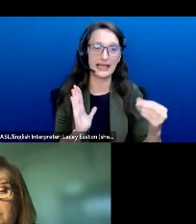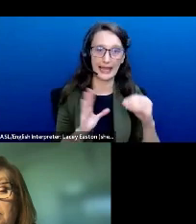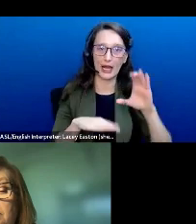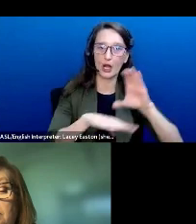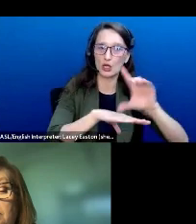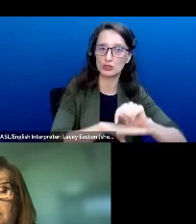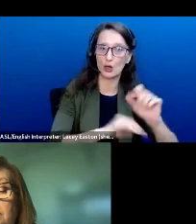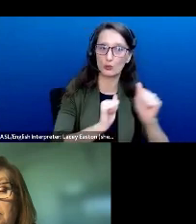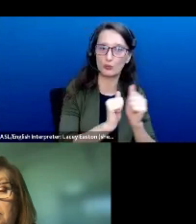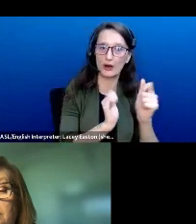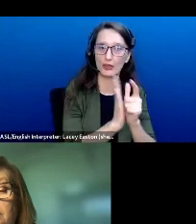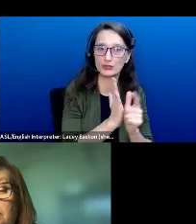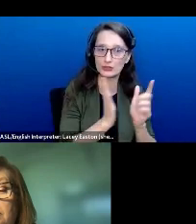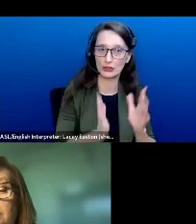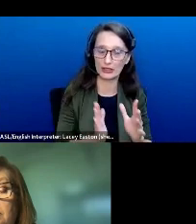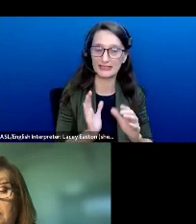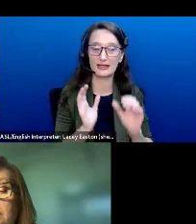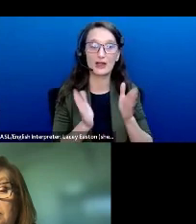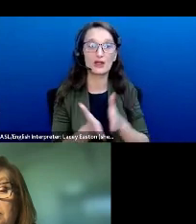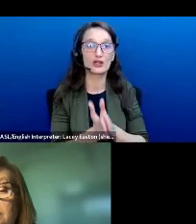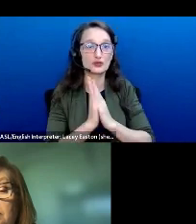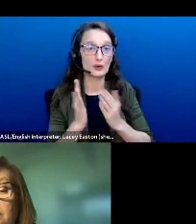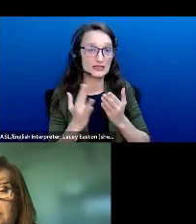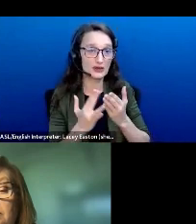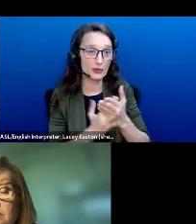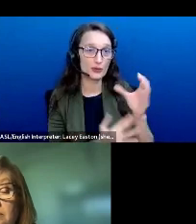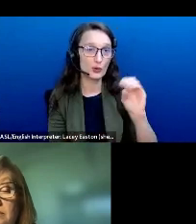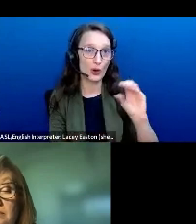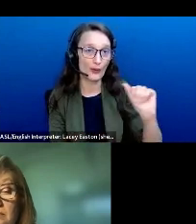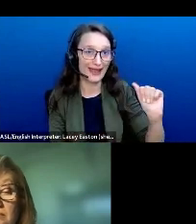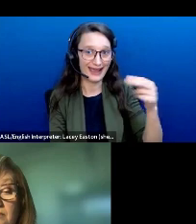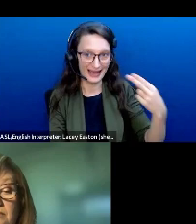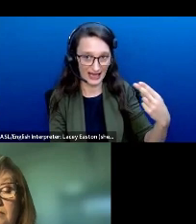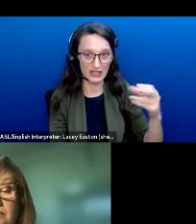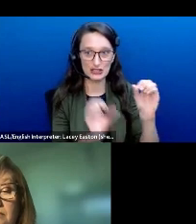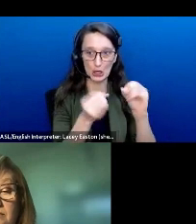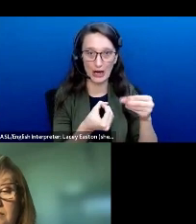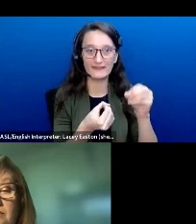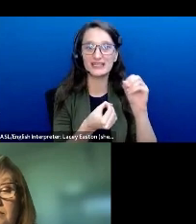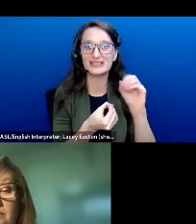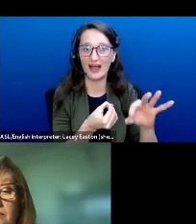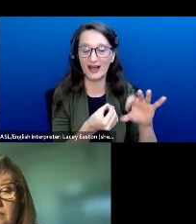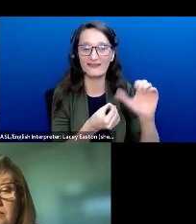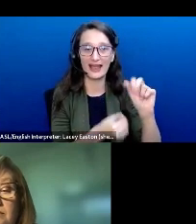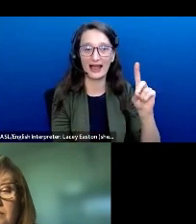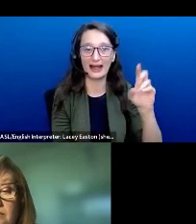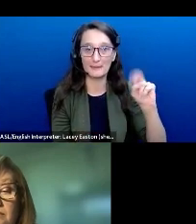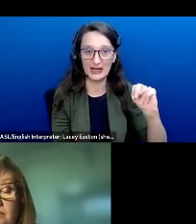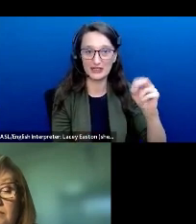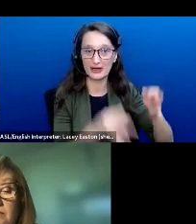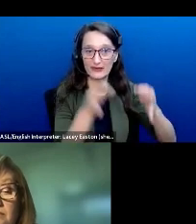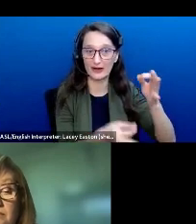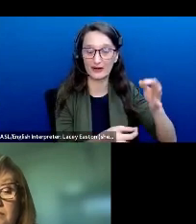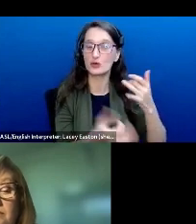la oficina de audiencias administrativas u OAH y actualmente se llevan a cabo de forma virtual. Si